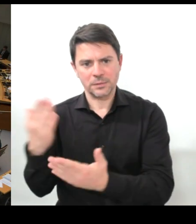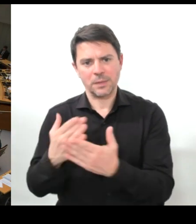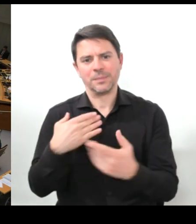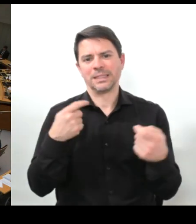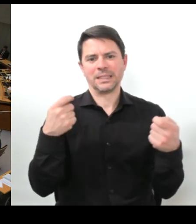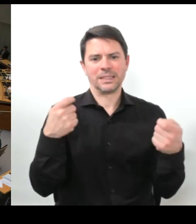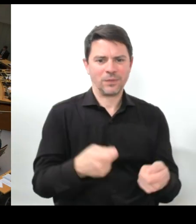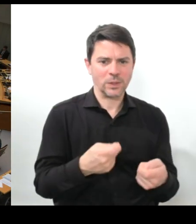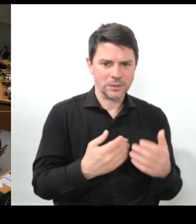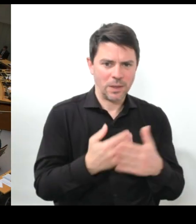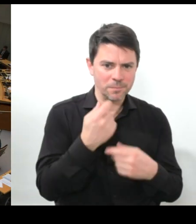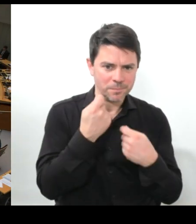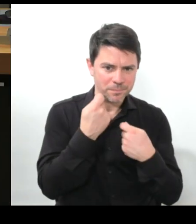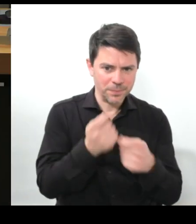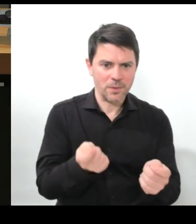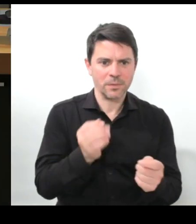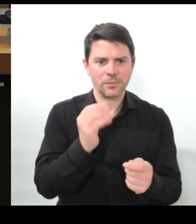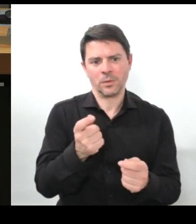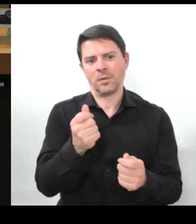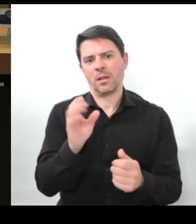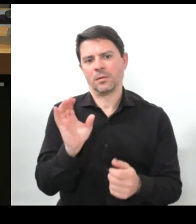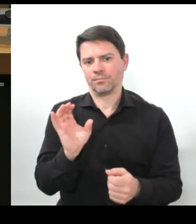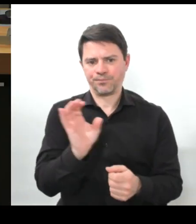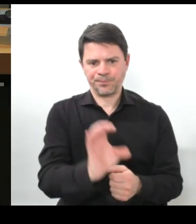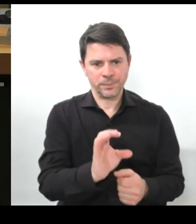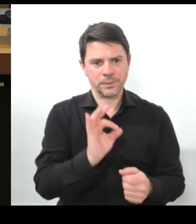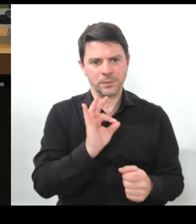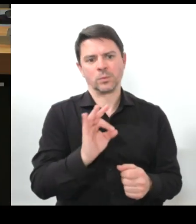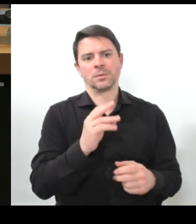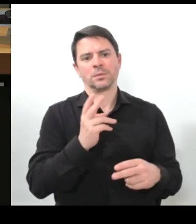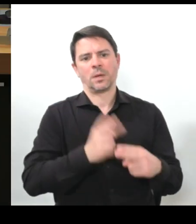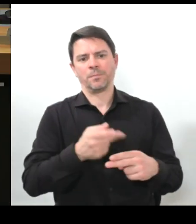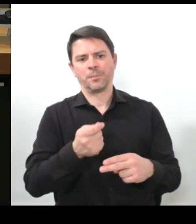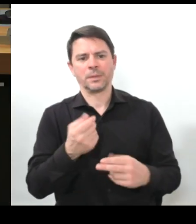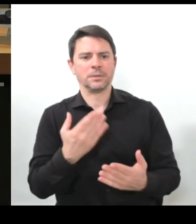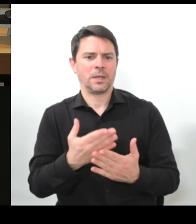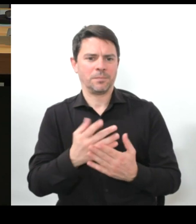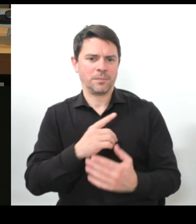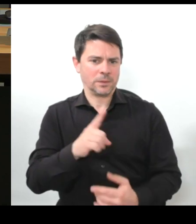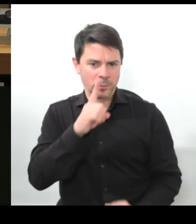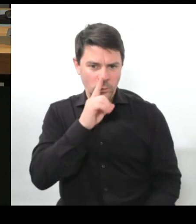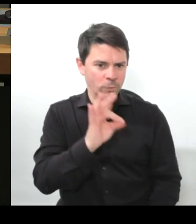Sehr geehrte Frau Präsidentin, liebe Kolleginnen und Kollegen! Sehr geehrte Damen und Herren! Wir haben das Gesetz in der